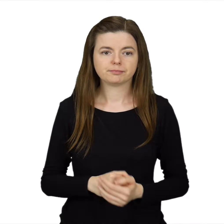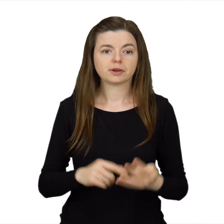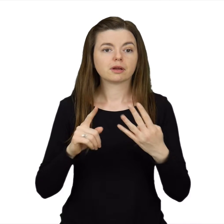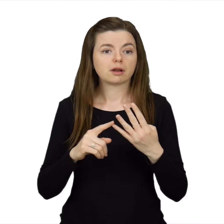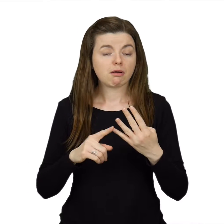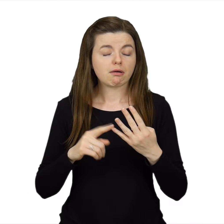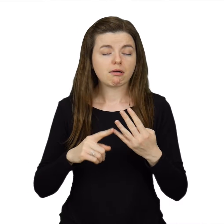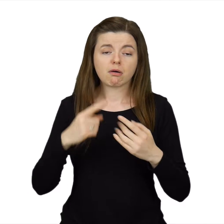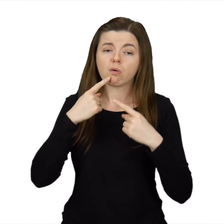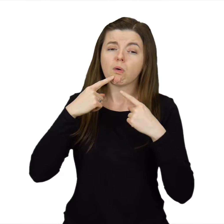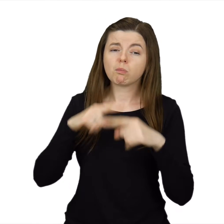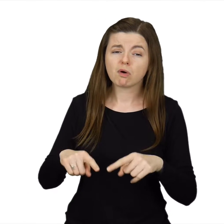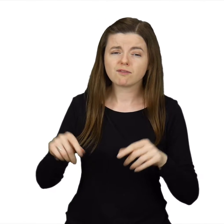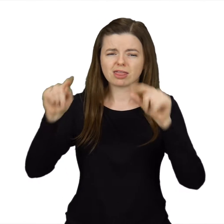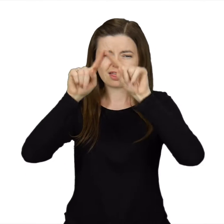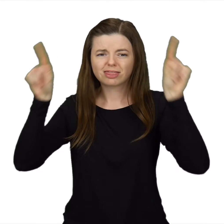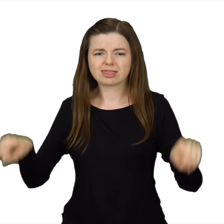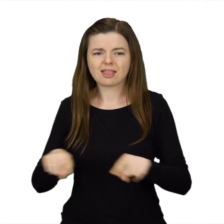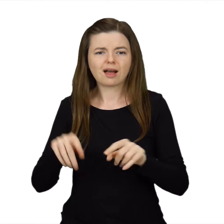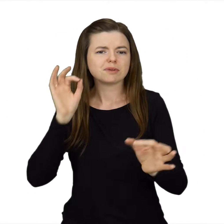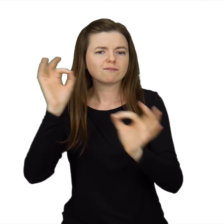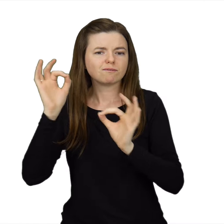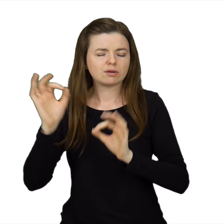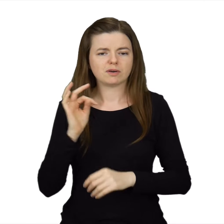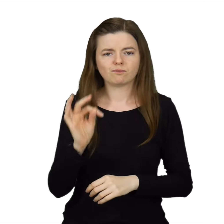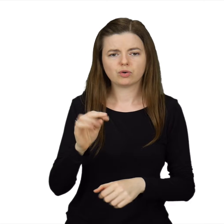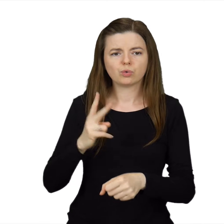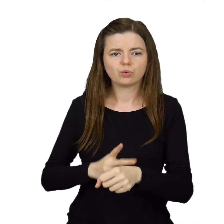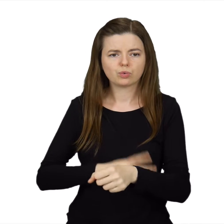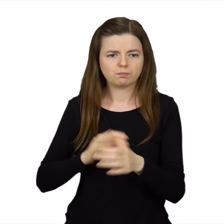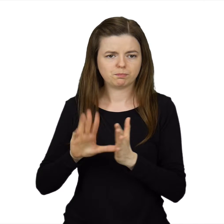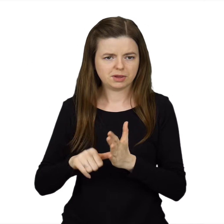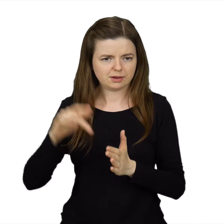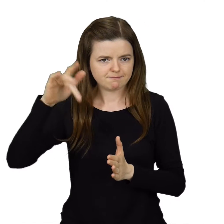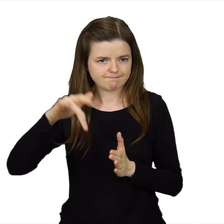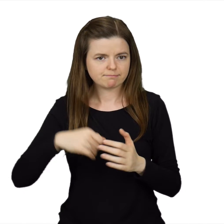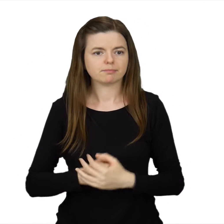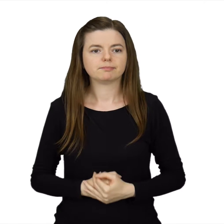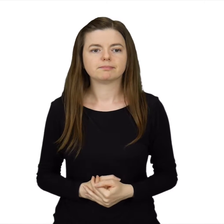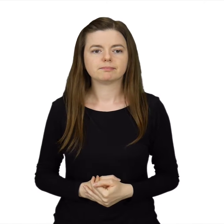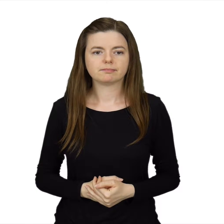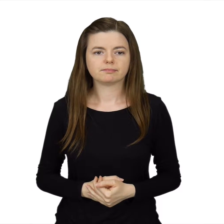stałe aktualizowanie i dbałość o tablice informacyjne w Urzędzie Miejskim,